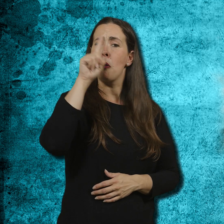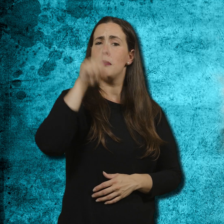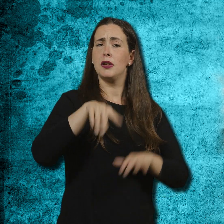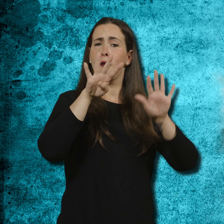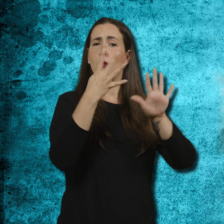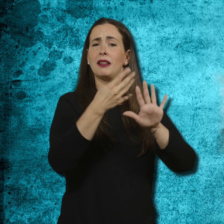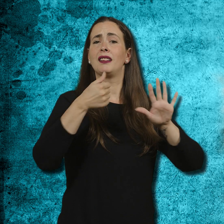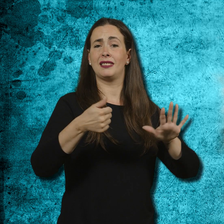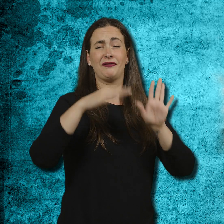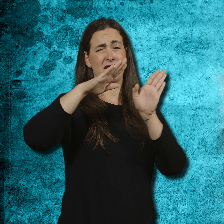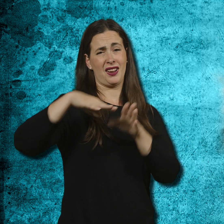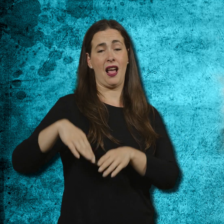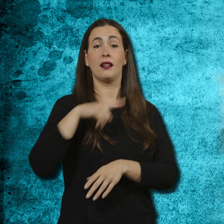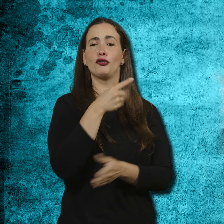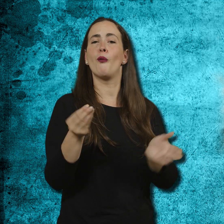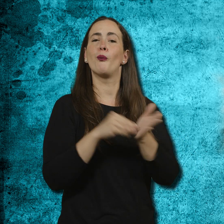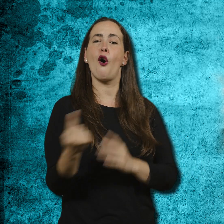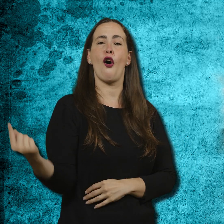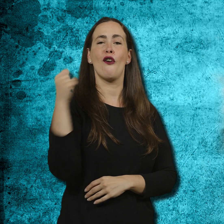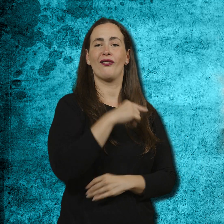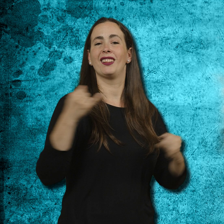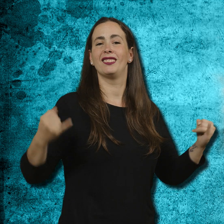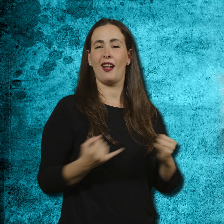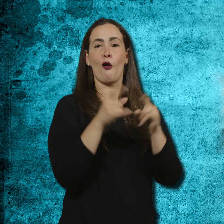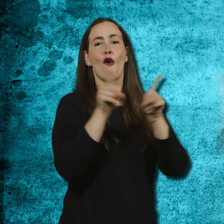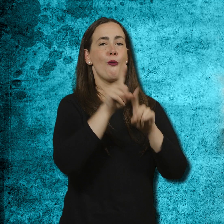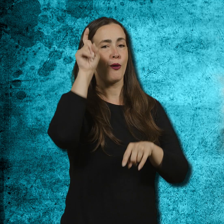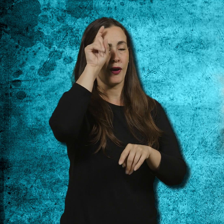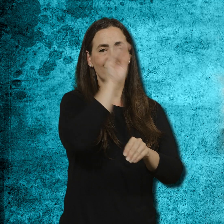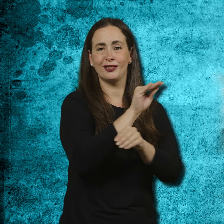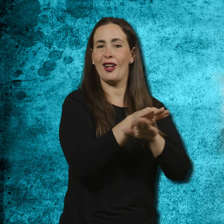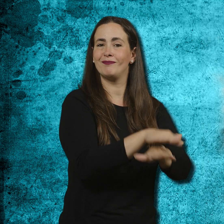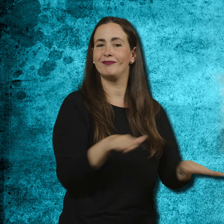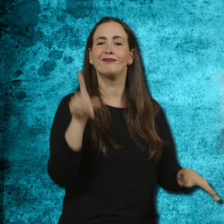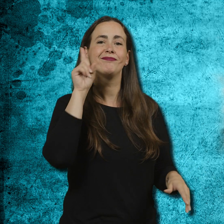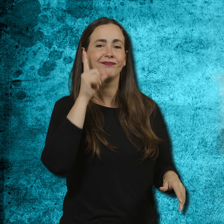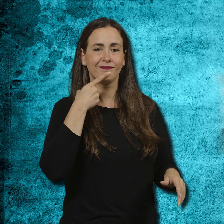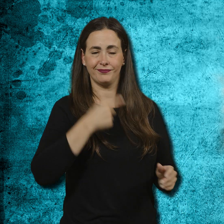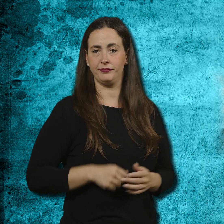A la fi de l'any 1956 va tornar a Tenerife convertida en educadora de sords.